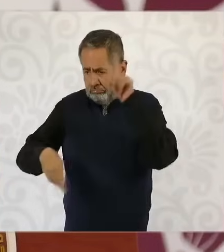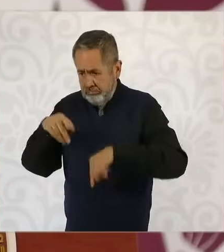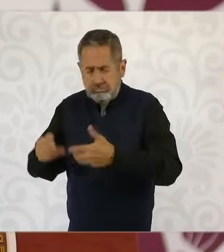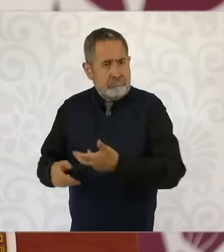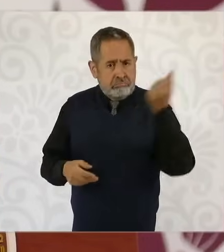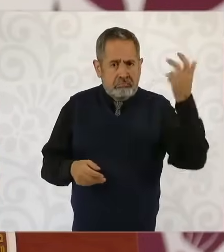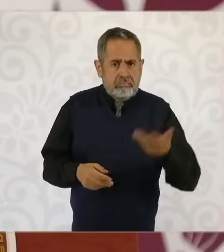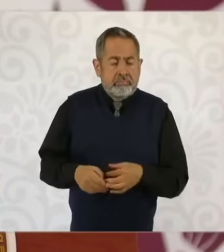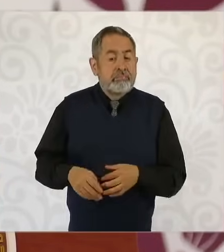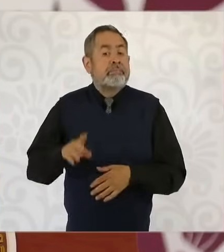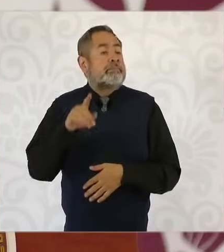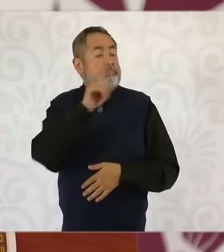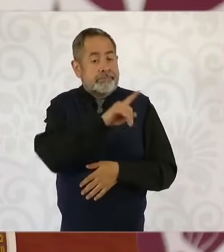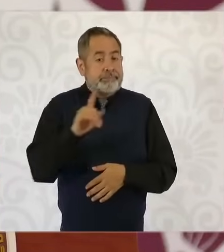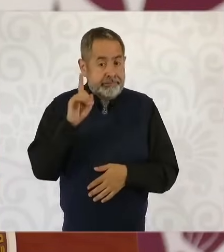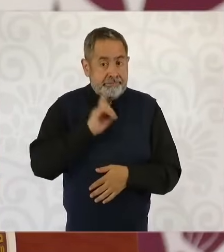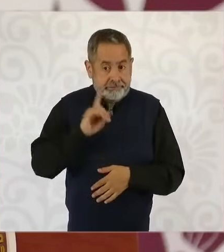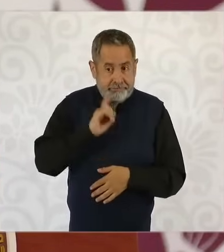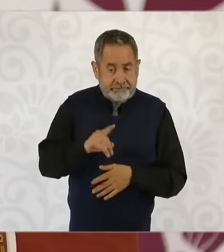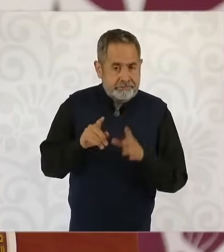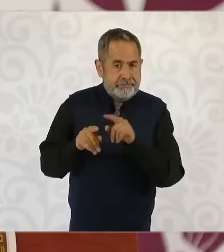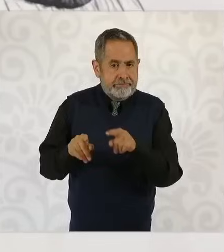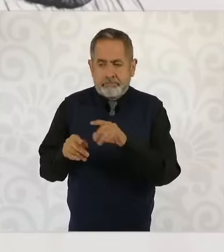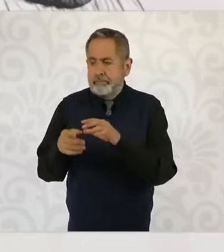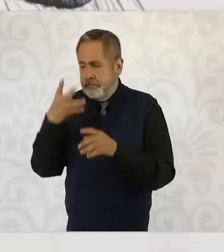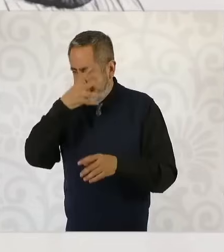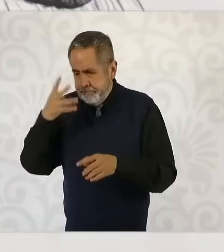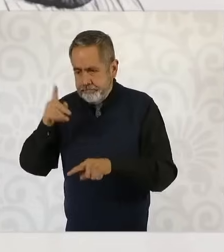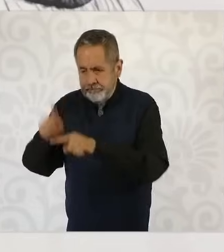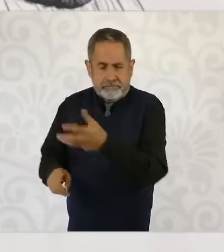Unidos dice "A ver todo lo que tiene que ver con las visas es un asunto privado no es que no nos